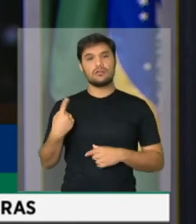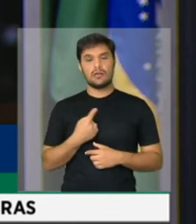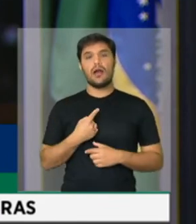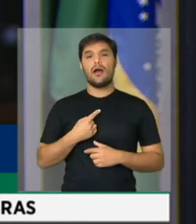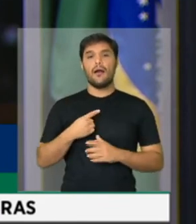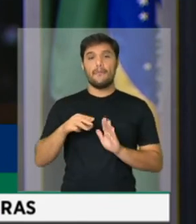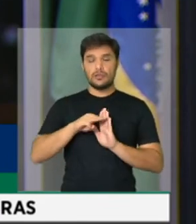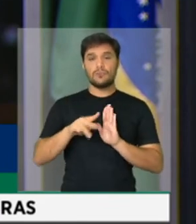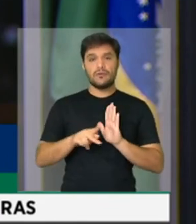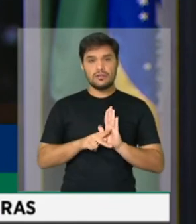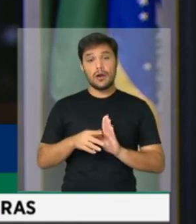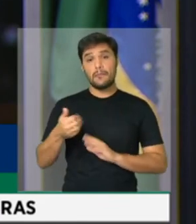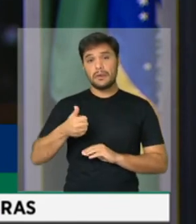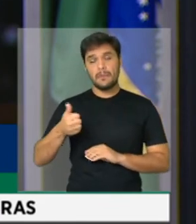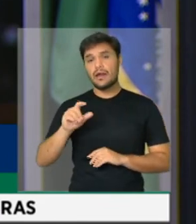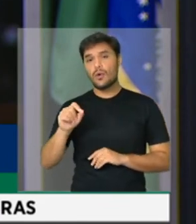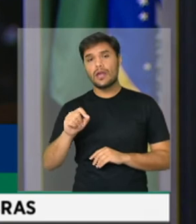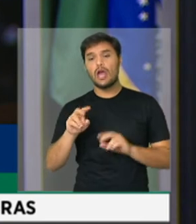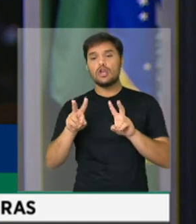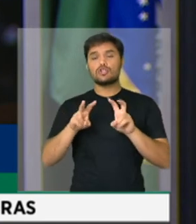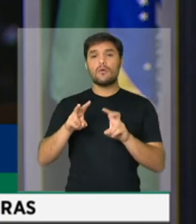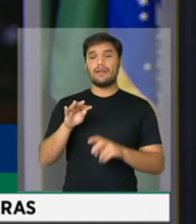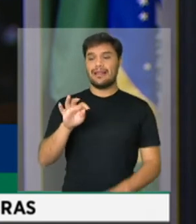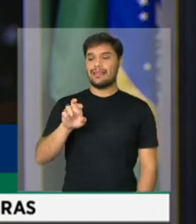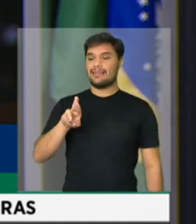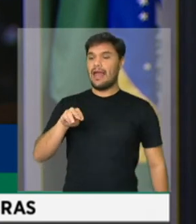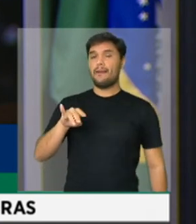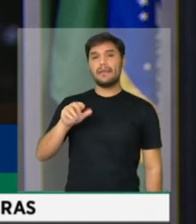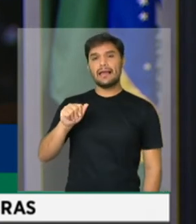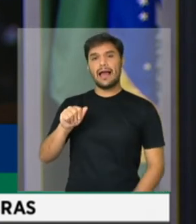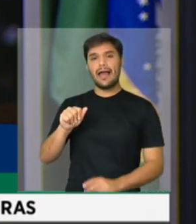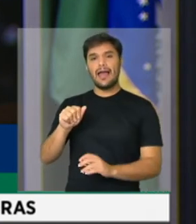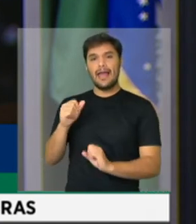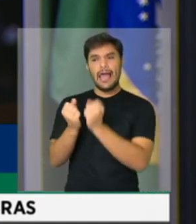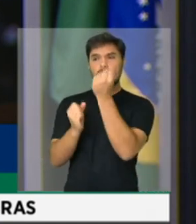A MP, MAS TAMBÉM TRAZ ALGUMAS QUESTÕES QUE NÃO FAZEM SENTIDO NENHUM E QUE PRECISAM SER MELHORADAS PARA A GENTE